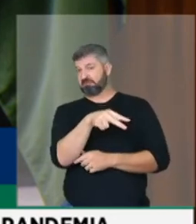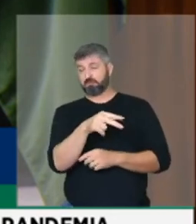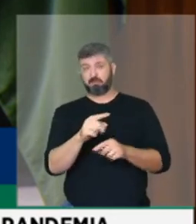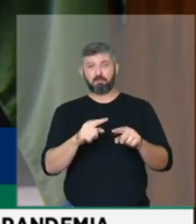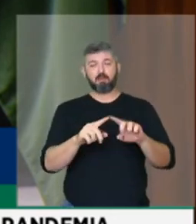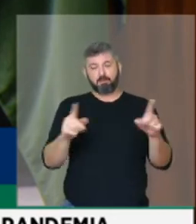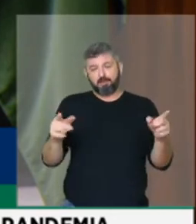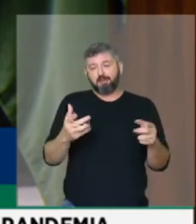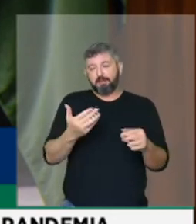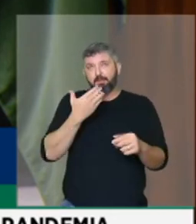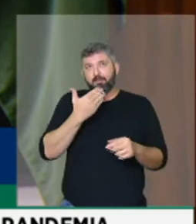QUE SOLICITAR AQUI UM ATO DE DIGNIDADE DESSE PRESIDENTE...